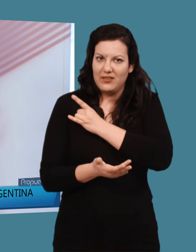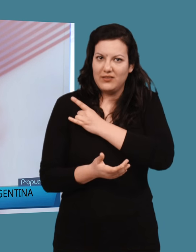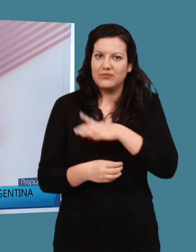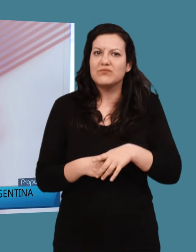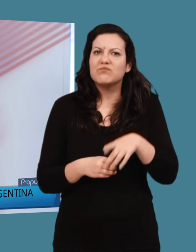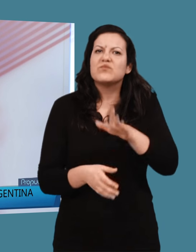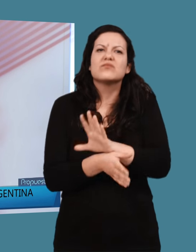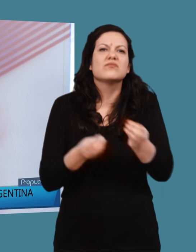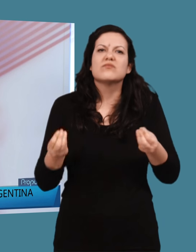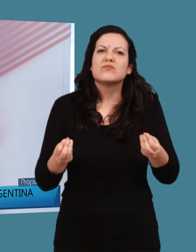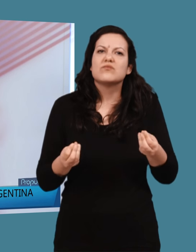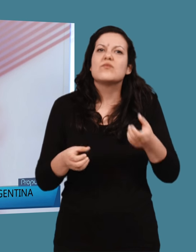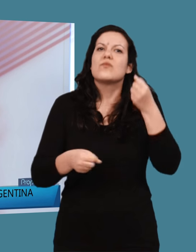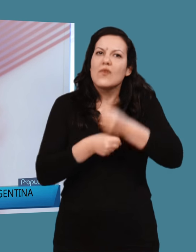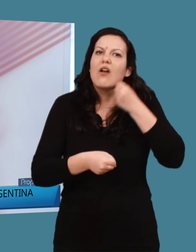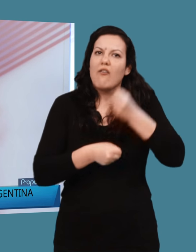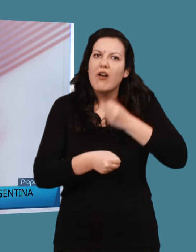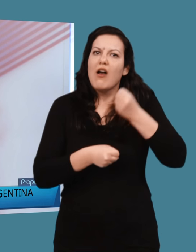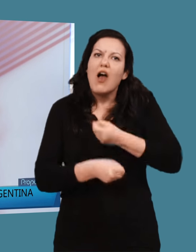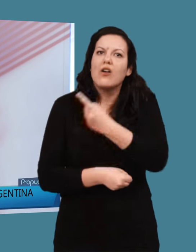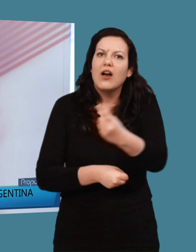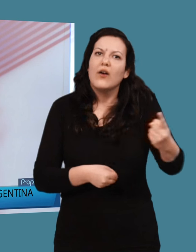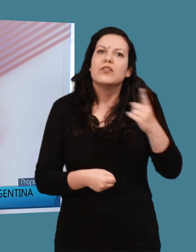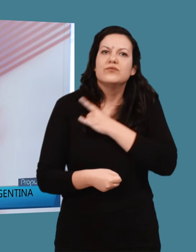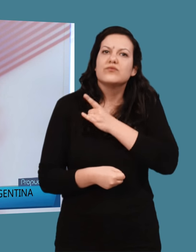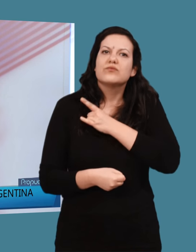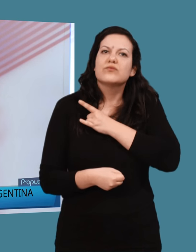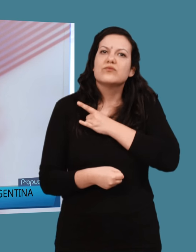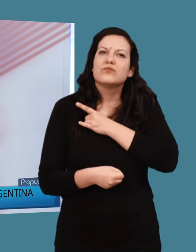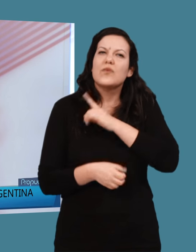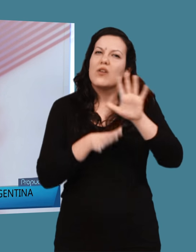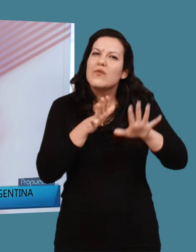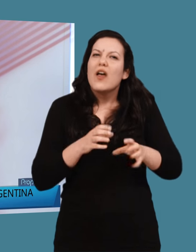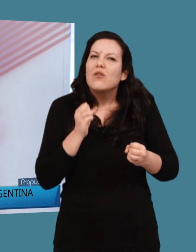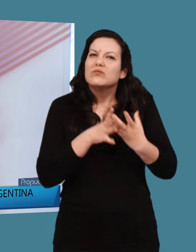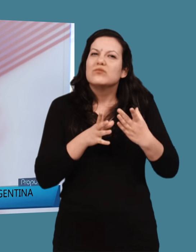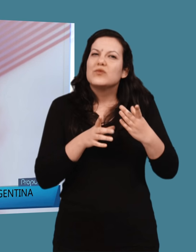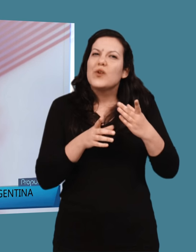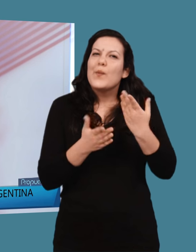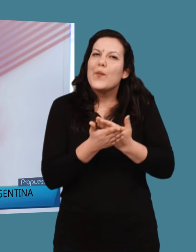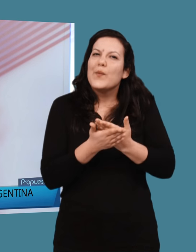Eso significó un trabajo con cada una de las facultades, diseñando la propuesta